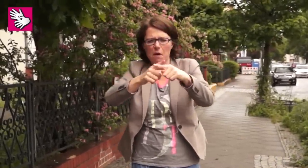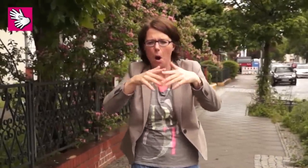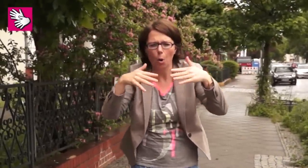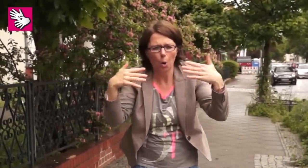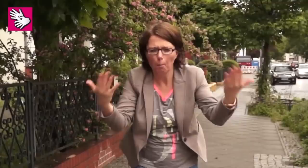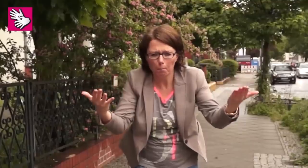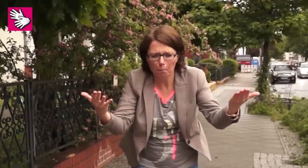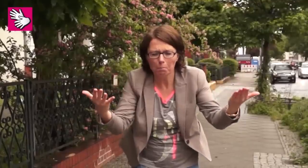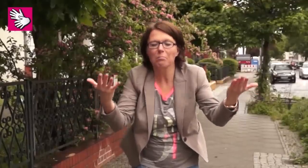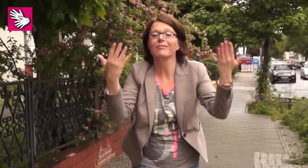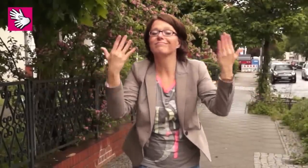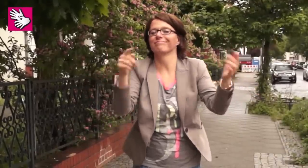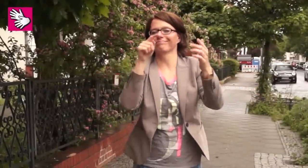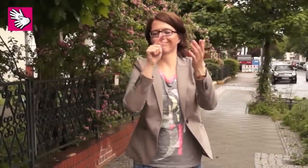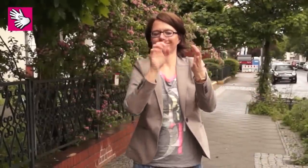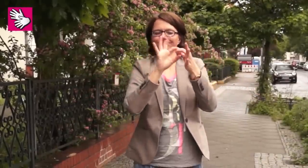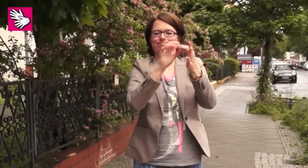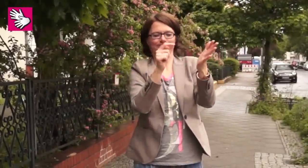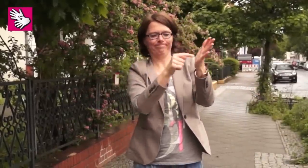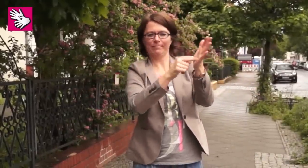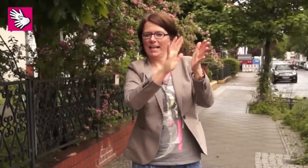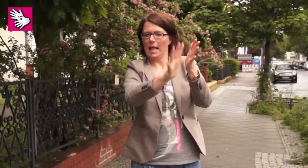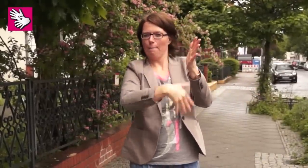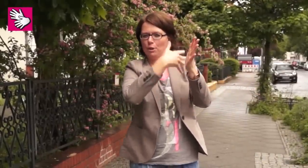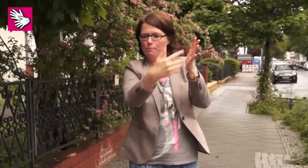Wir wollen dort auf die Wichtigkeit der Gebärdensprache aufmerksam machen.